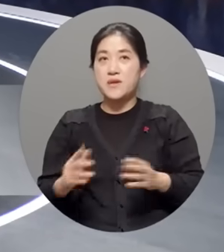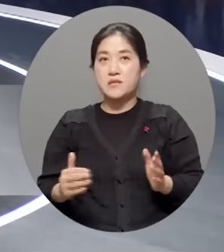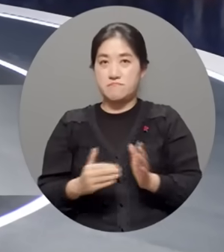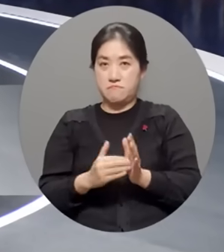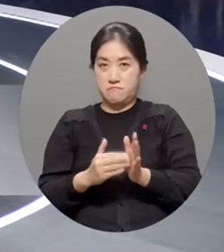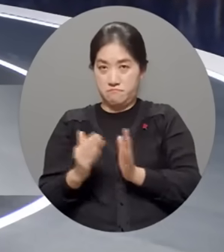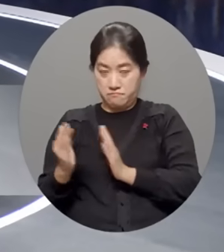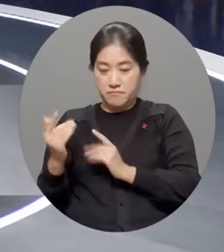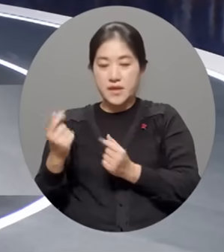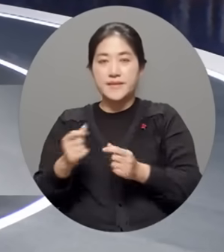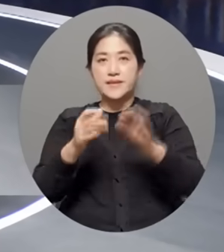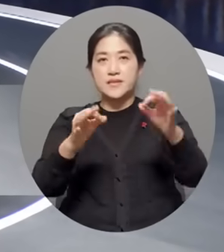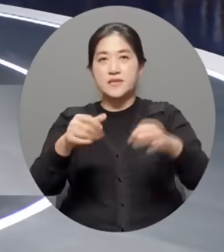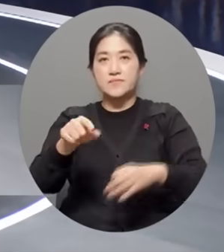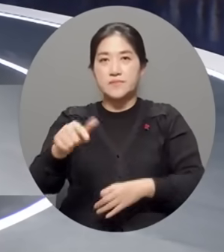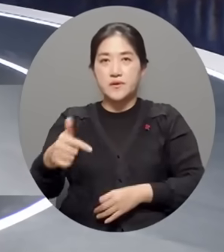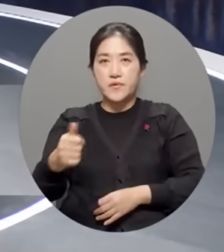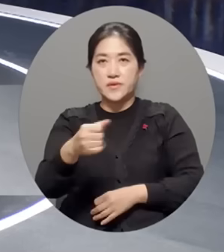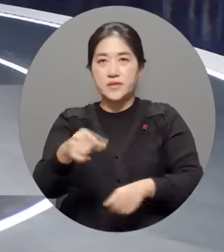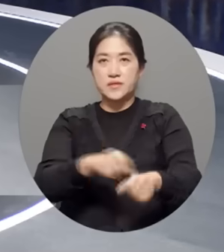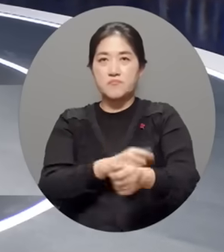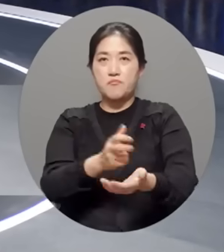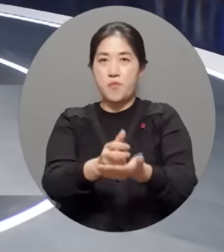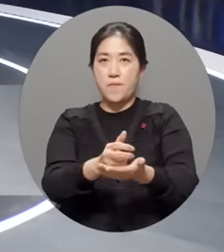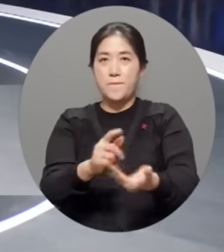협의해서 책임 있게 답변하겠다, 이런 정도로 정리가 된 것 같습니다.